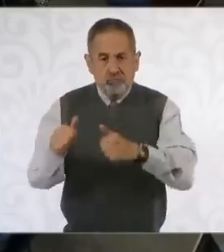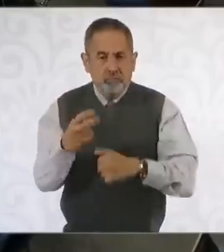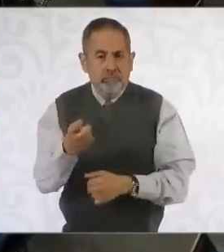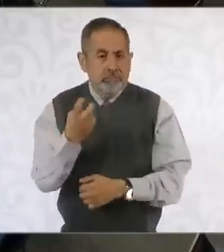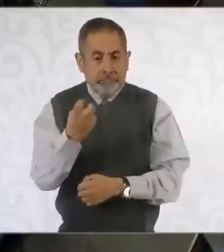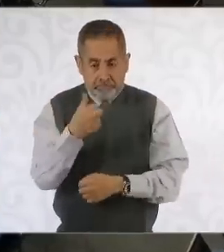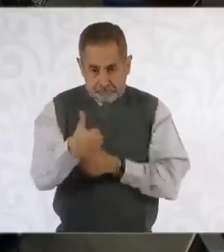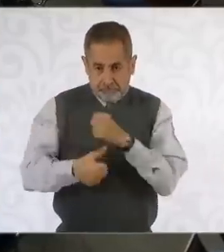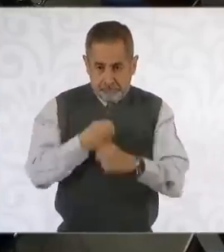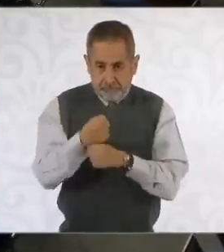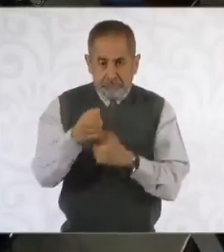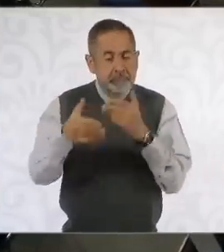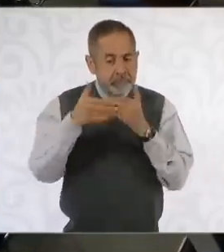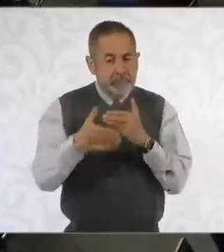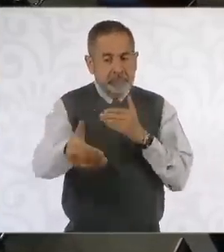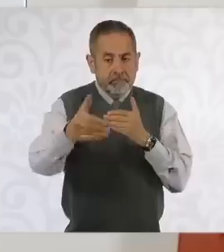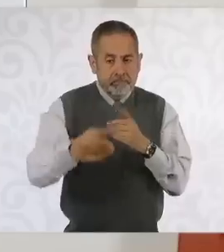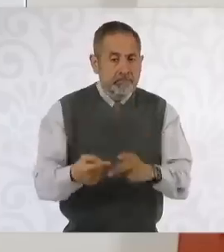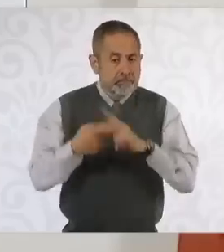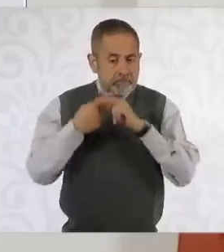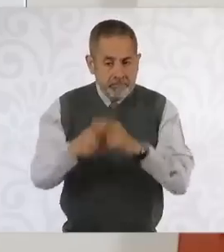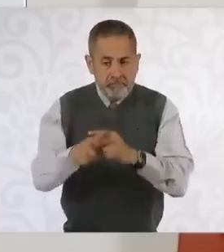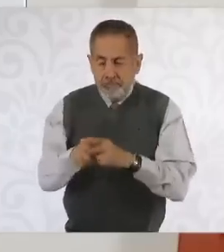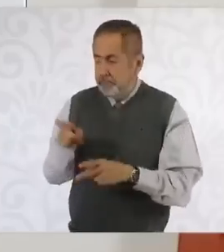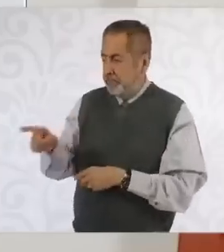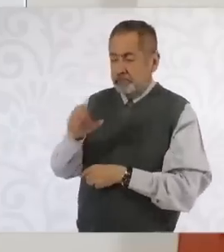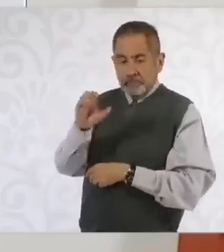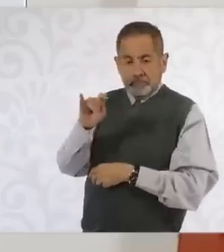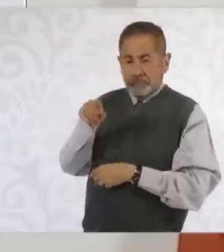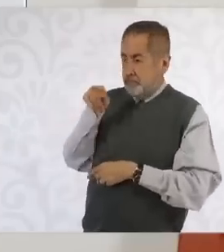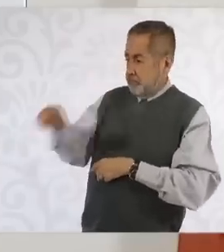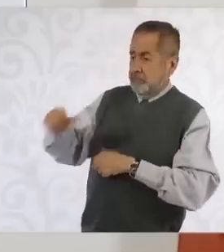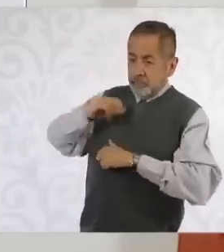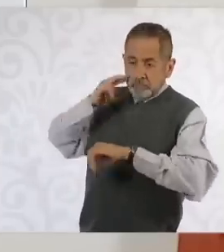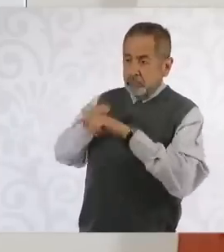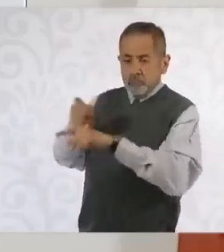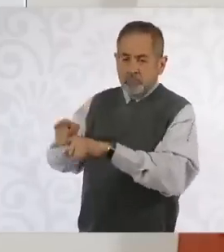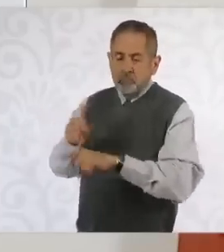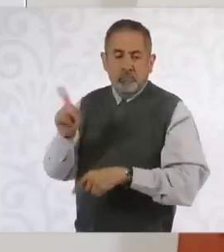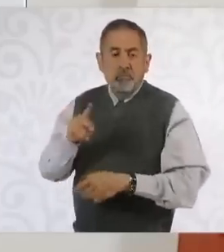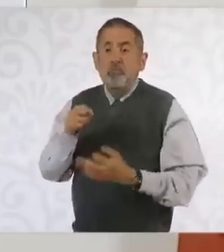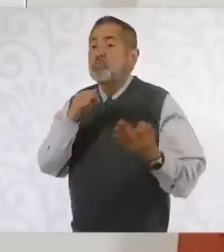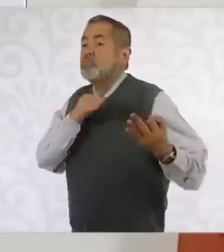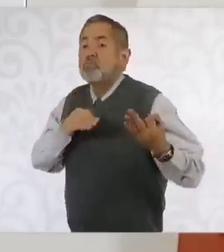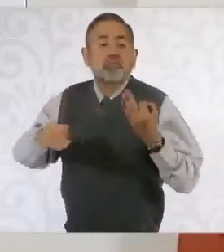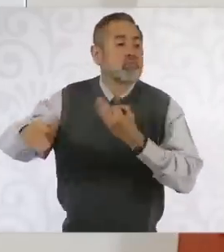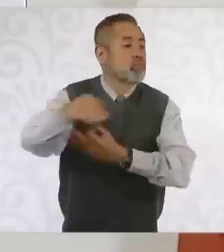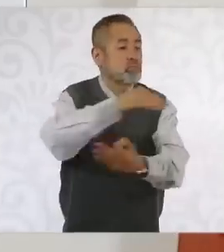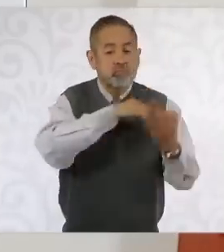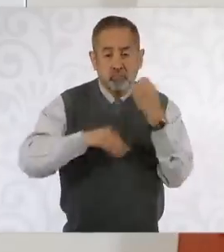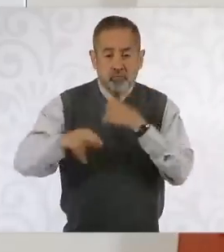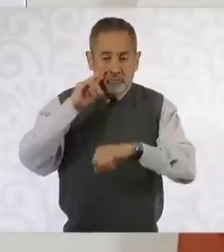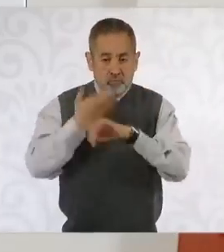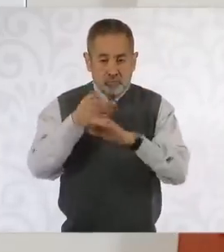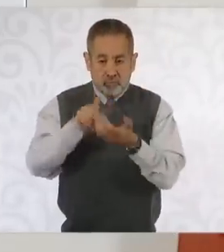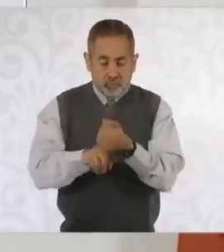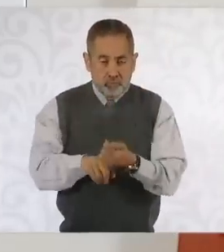pues es no solo la tarea de Citlali Sino de todas la sociedad y particularmente de los gobiernos